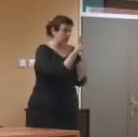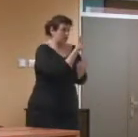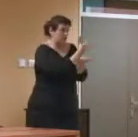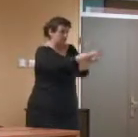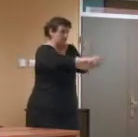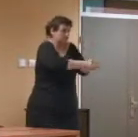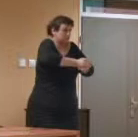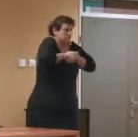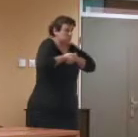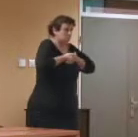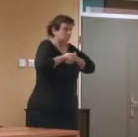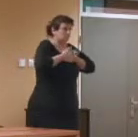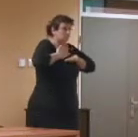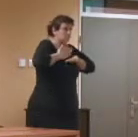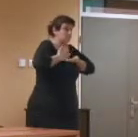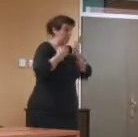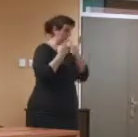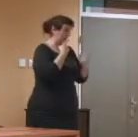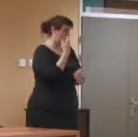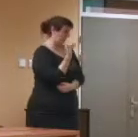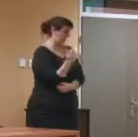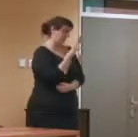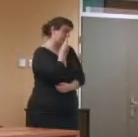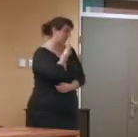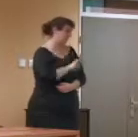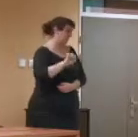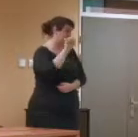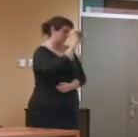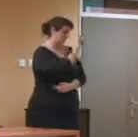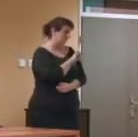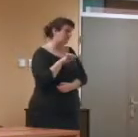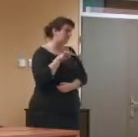de ese negocio, y que fue un gran negocio. Y aquí entran las cuatro